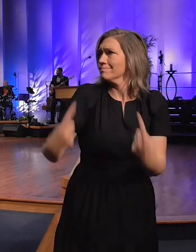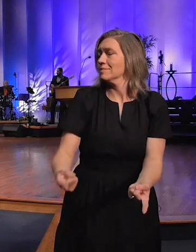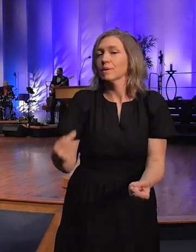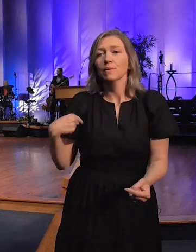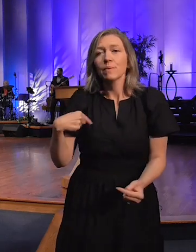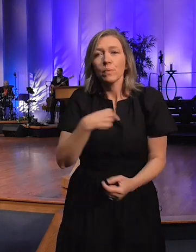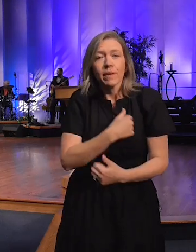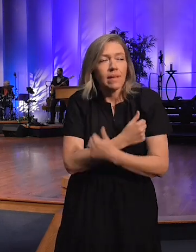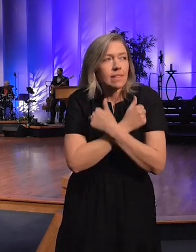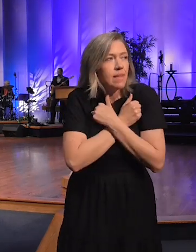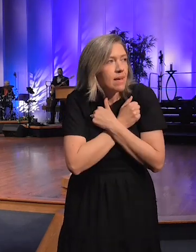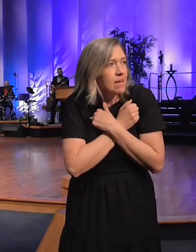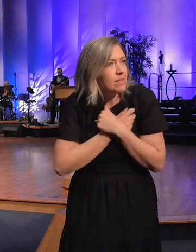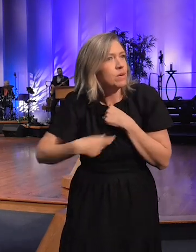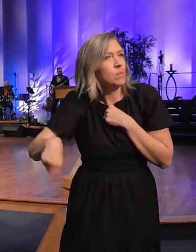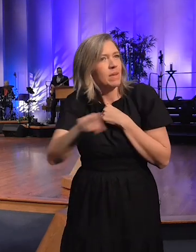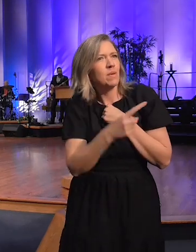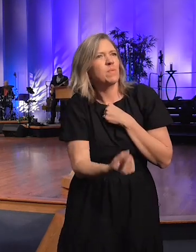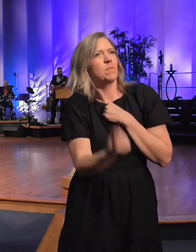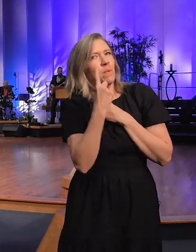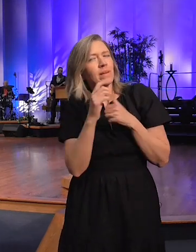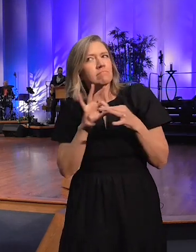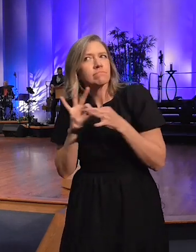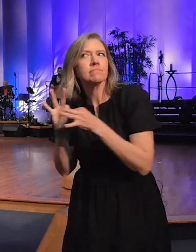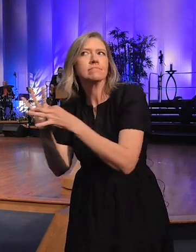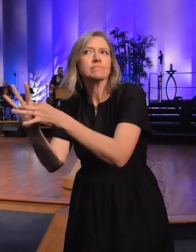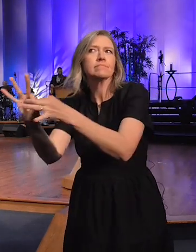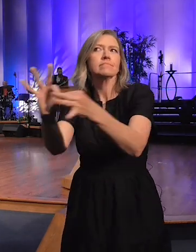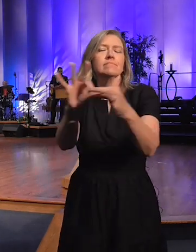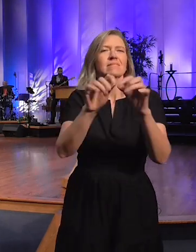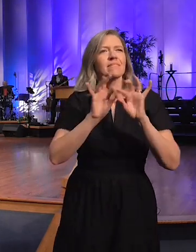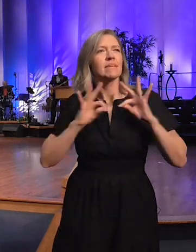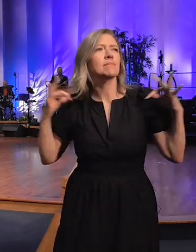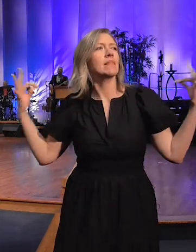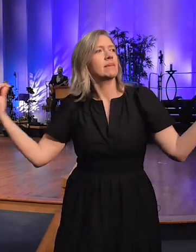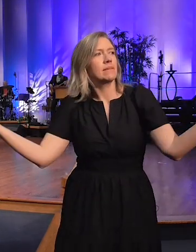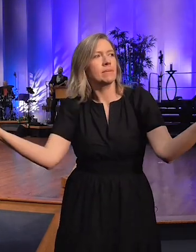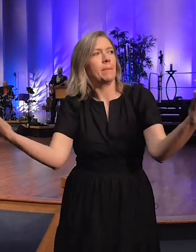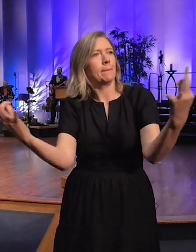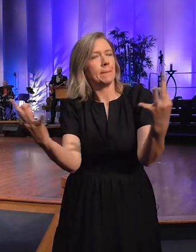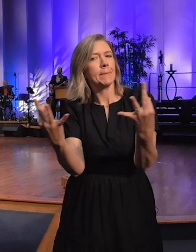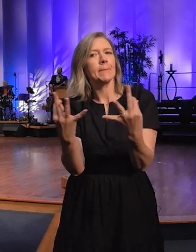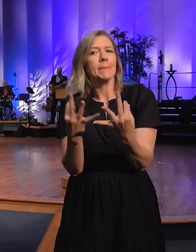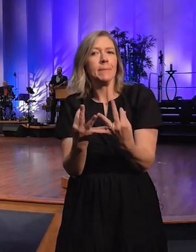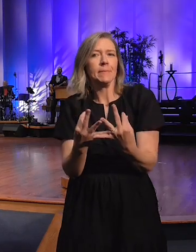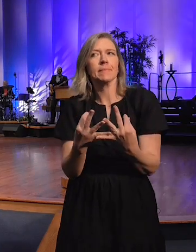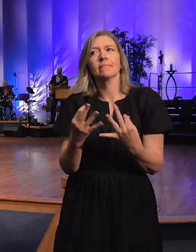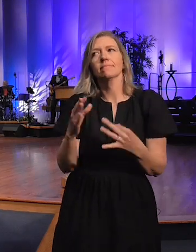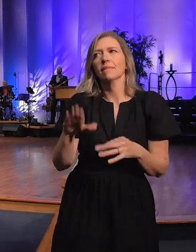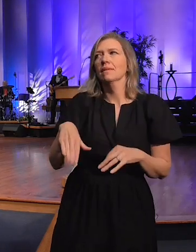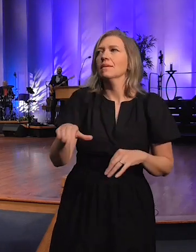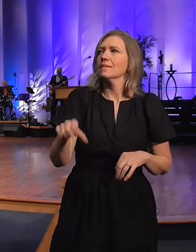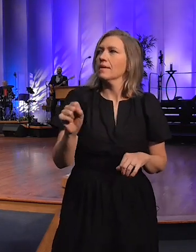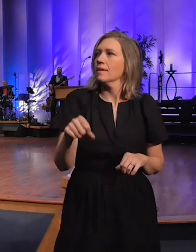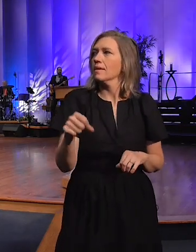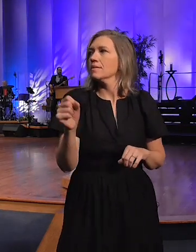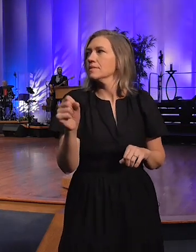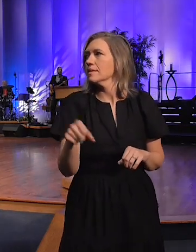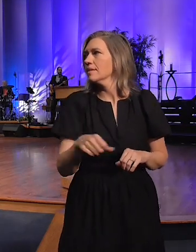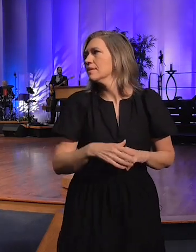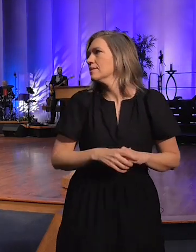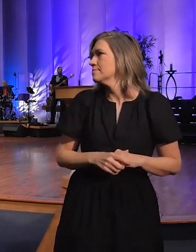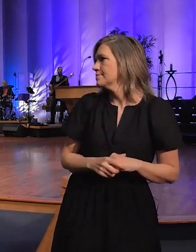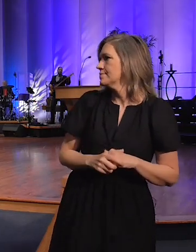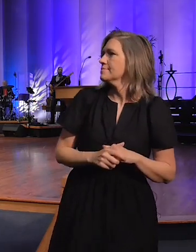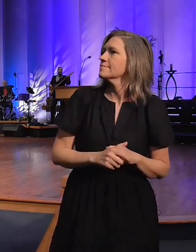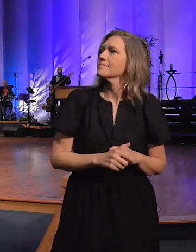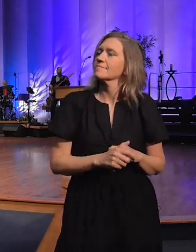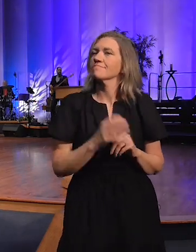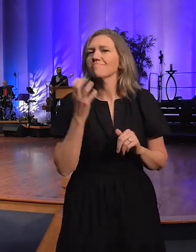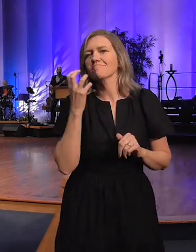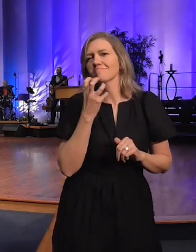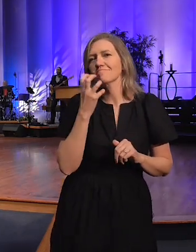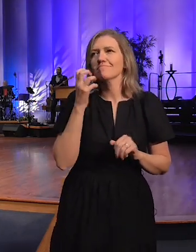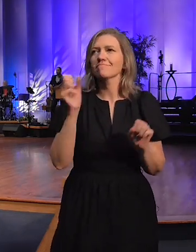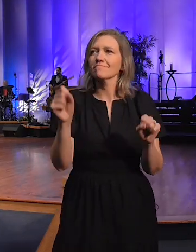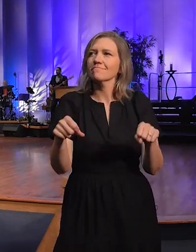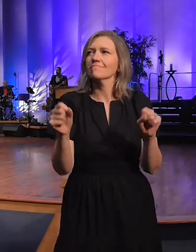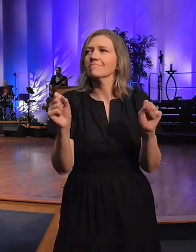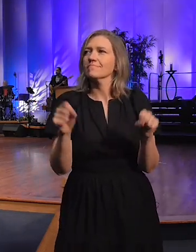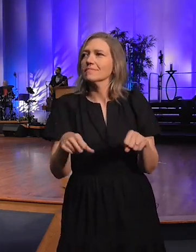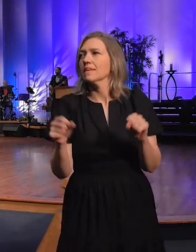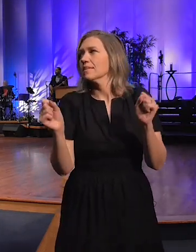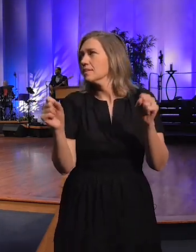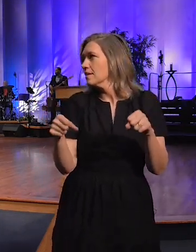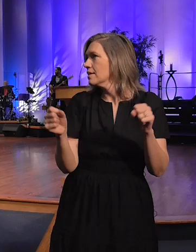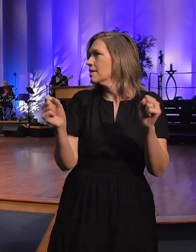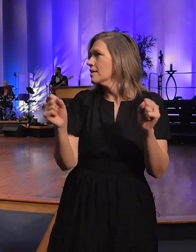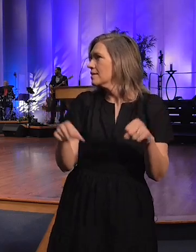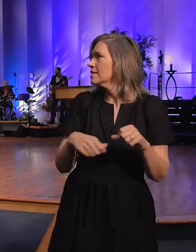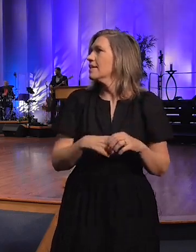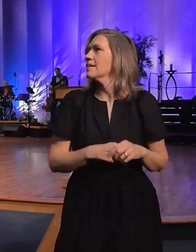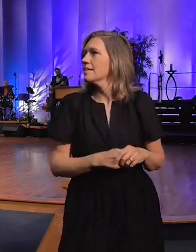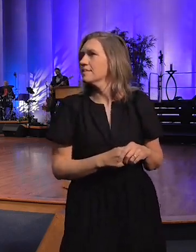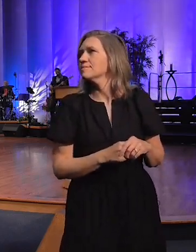. amor, somos una gran familia oye, oye, sí, sí, oye, oye, sí, sí, llévatelo,